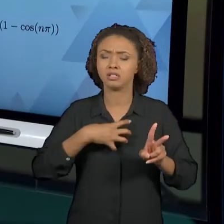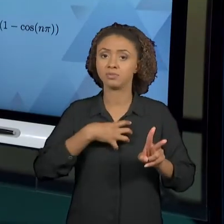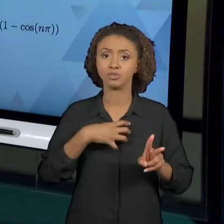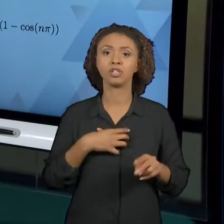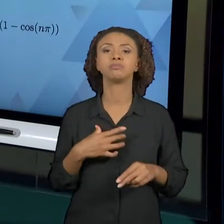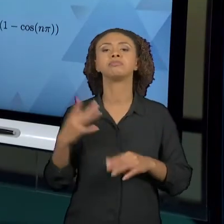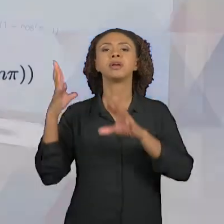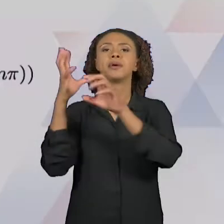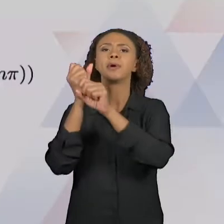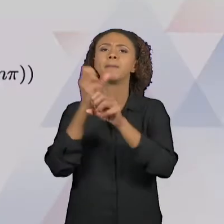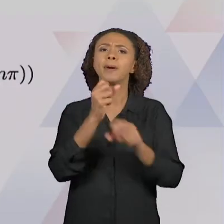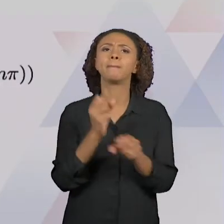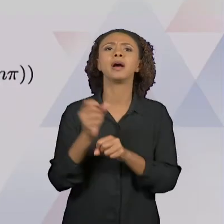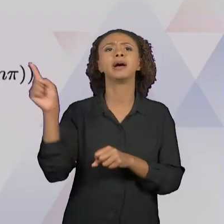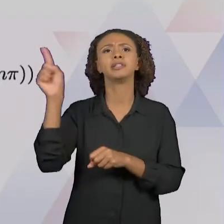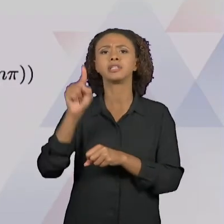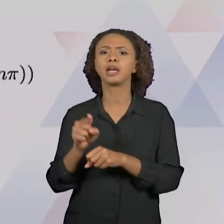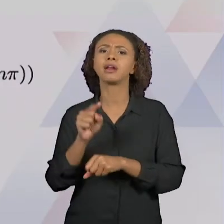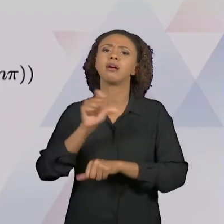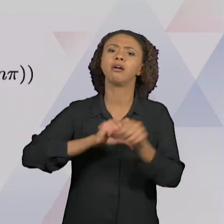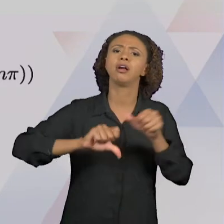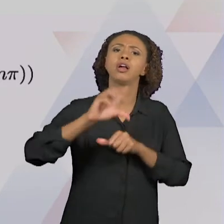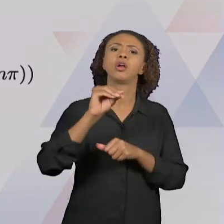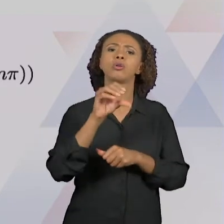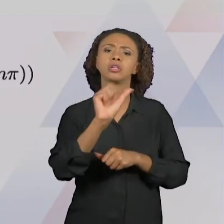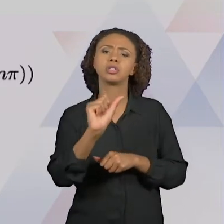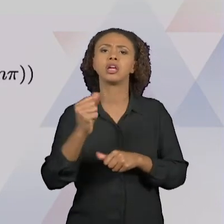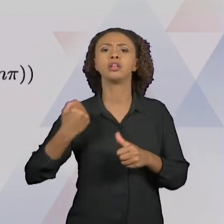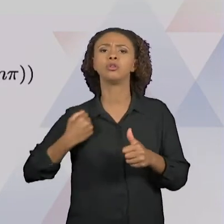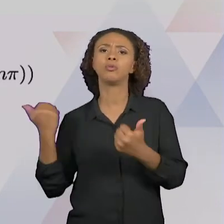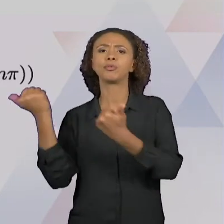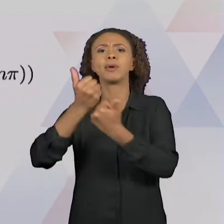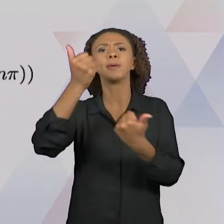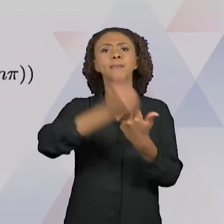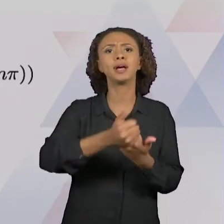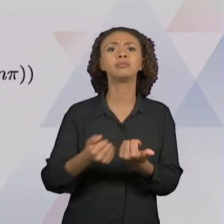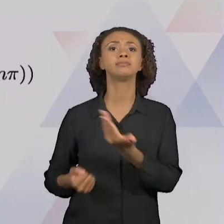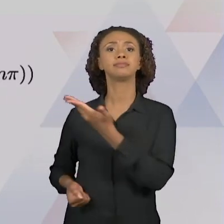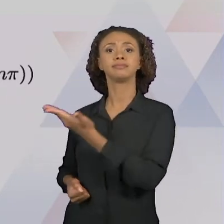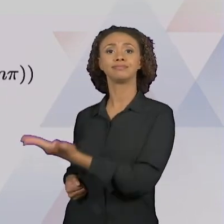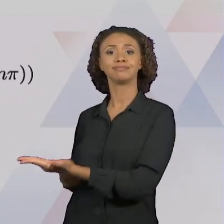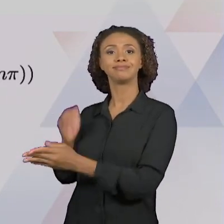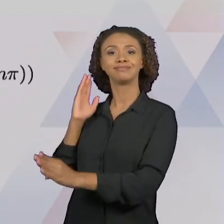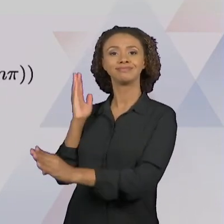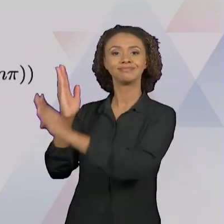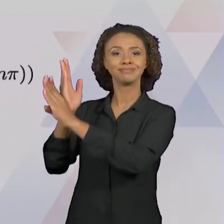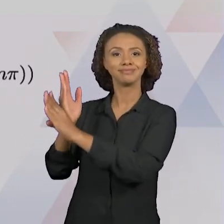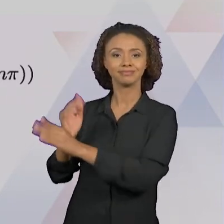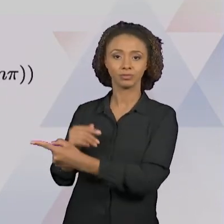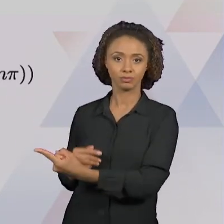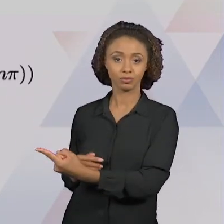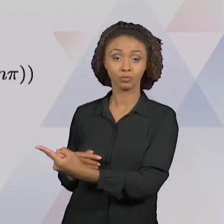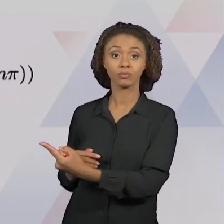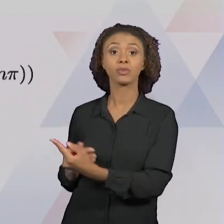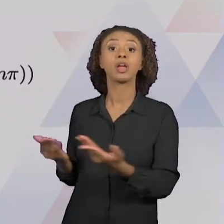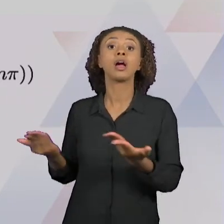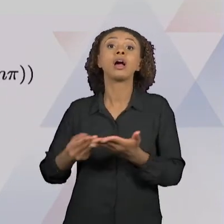SUBSTITUI OS VALORES... ENCONTRAMOS AQUI ESSE PEDAÇO E AÍ FALTA A SEGUNDA INTEGRAL. SEGUNDA